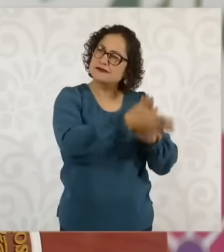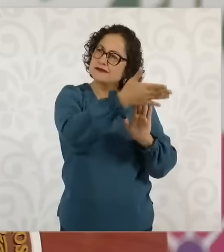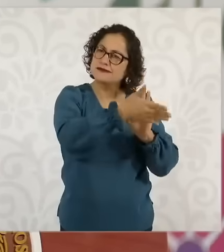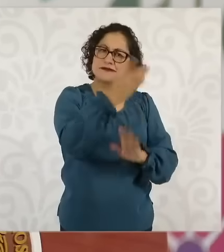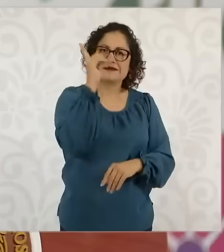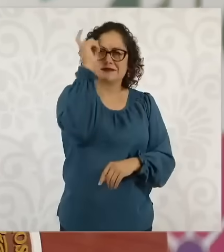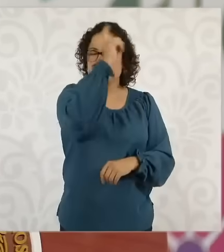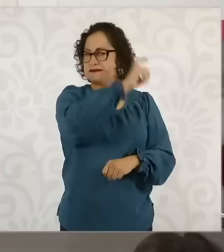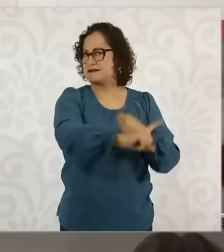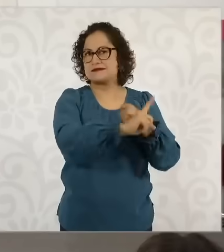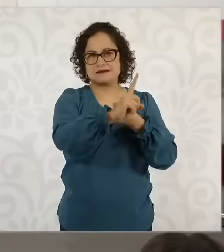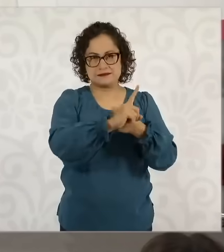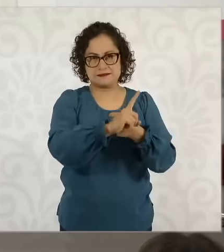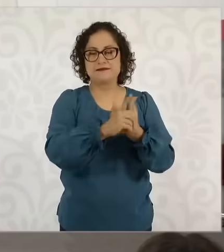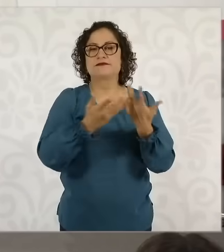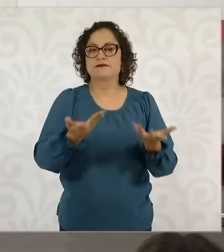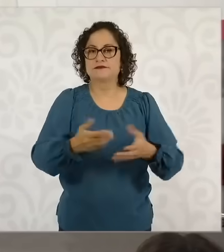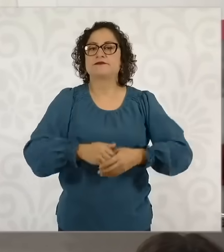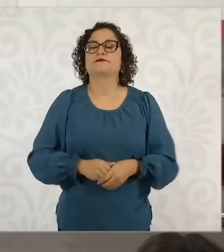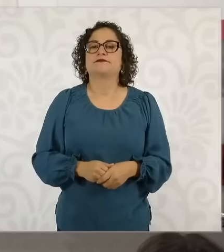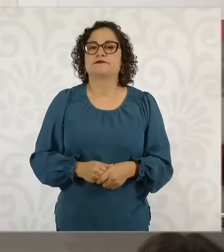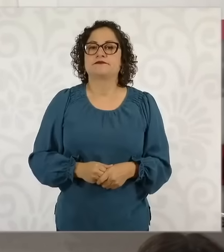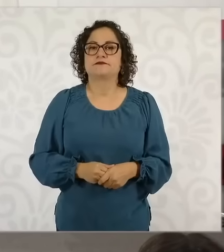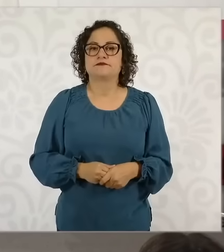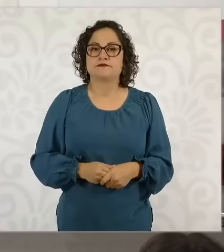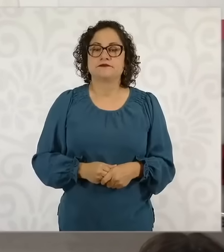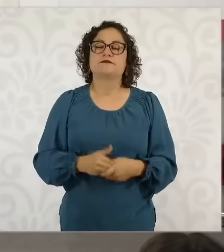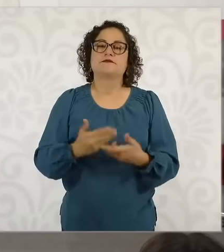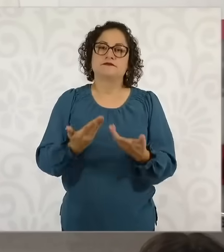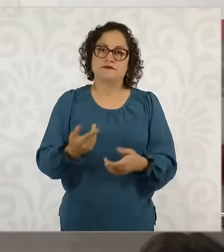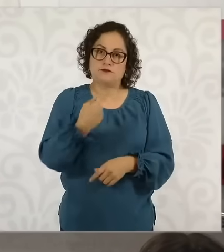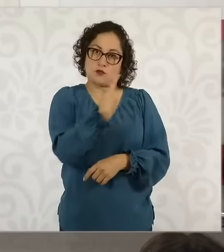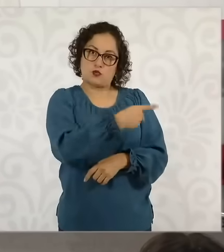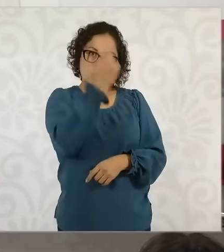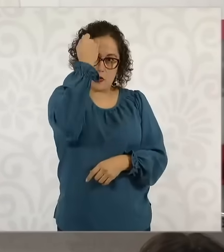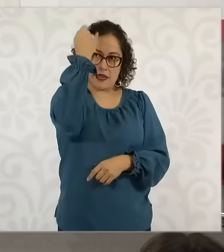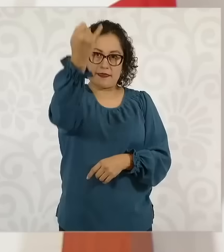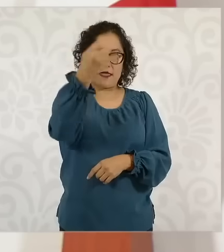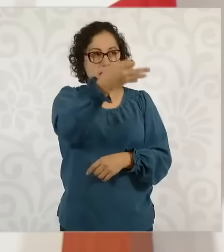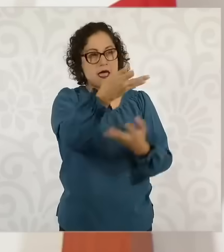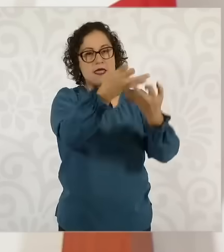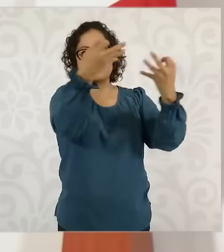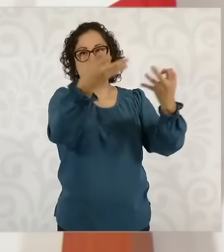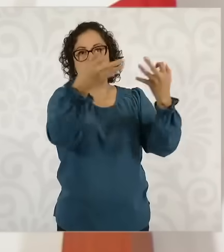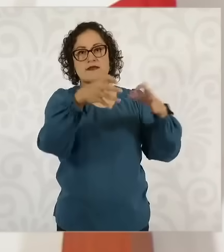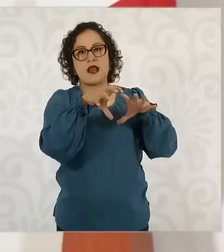la primera opción era utilizar además de los terrenos federales eh dejidatarios y hubo un